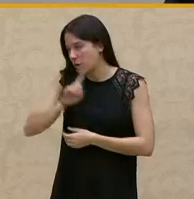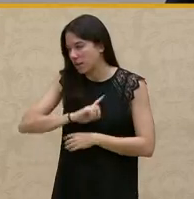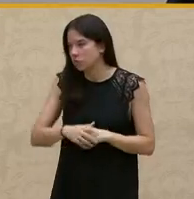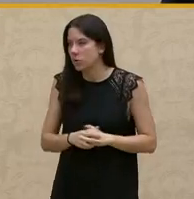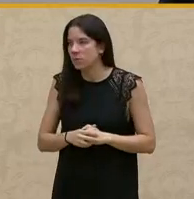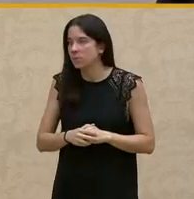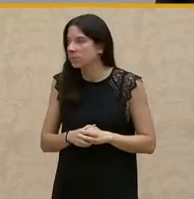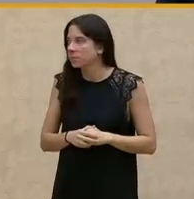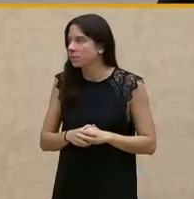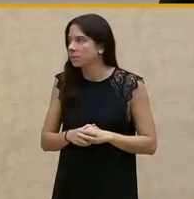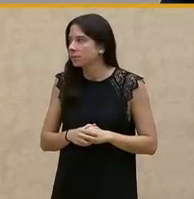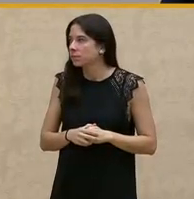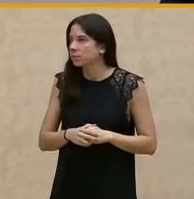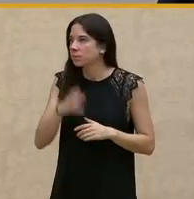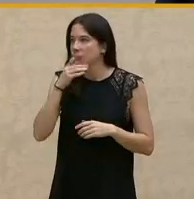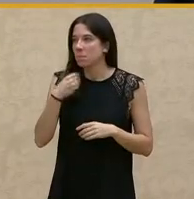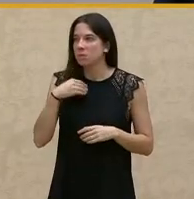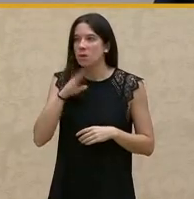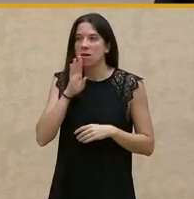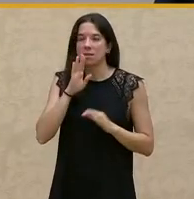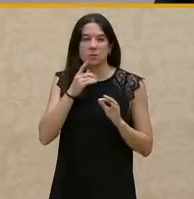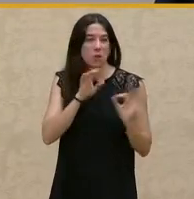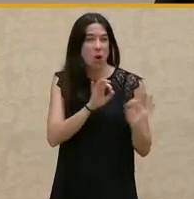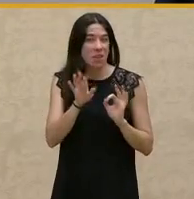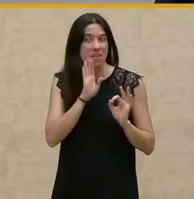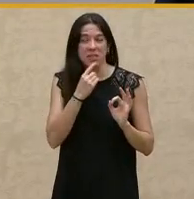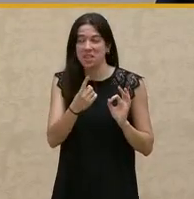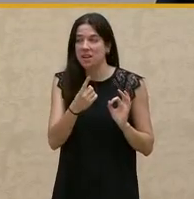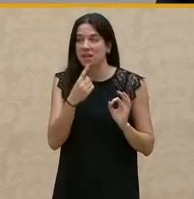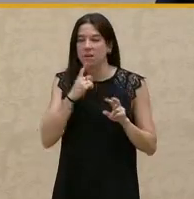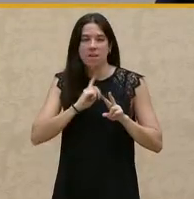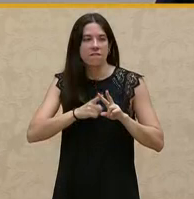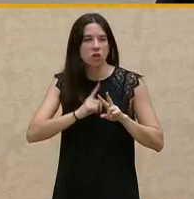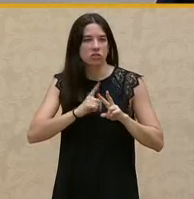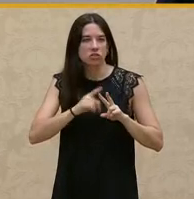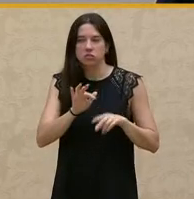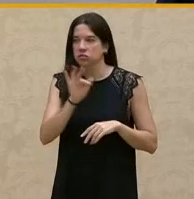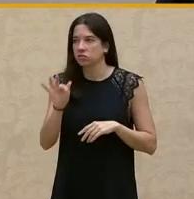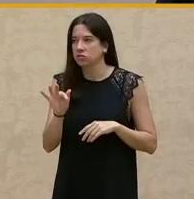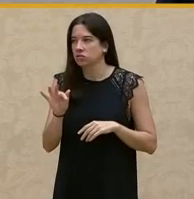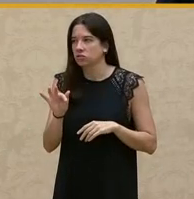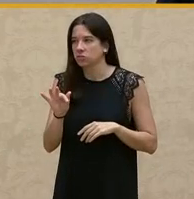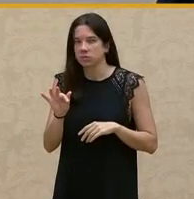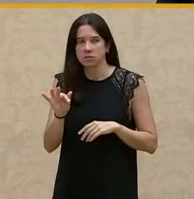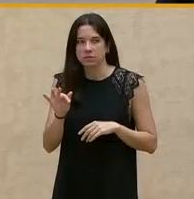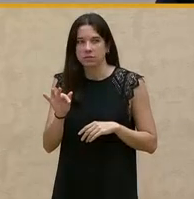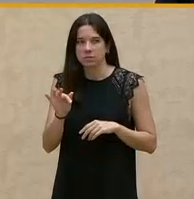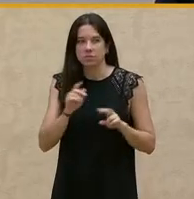Ahora, por el orden de caída vendría el grupo Vox, la diputada Rocío Demer es una persona